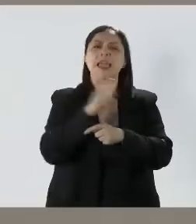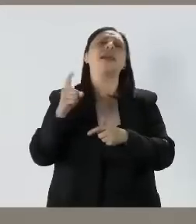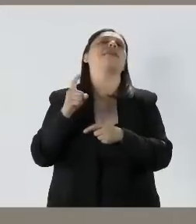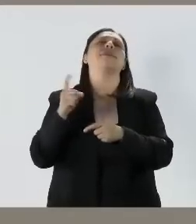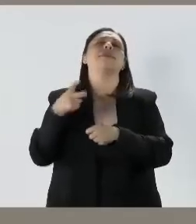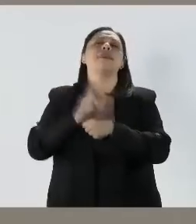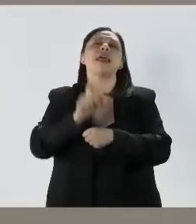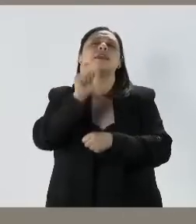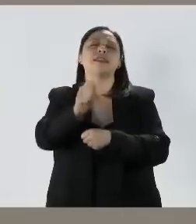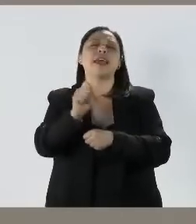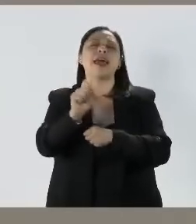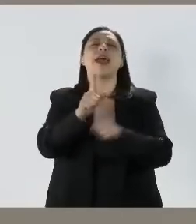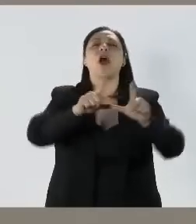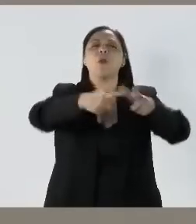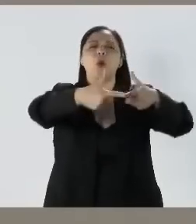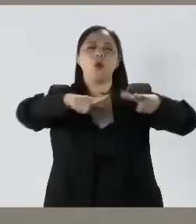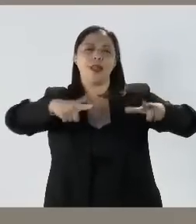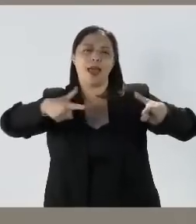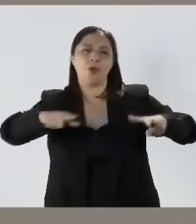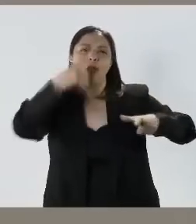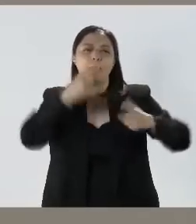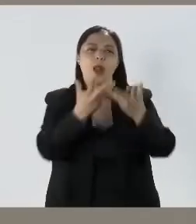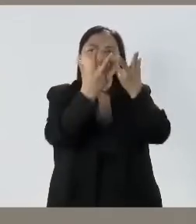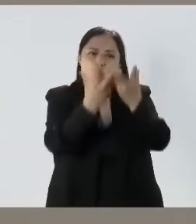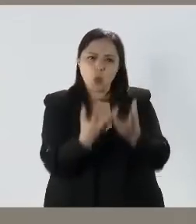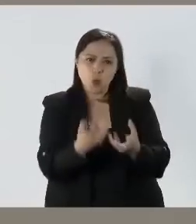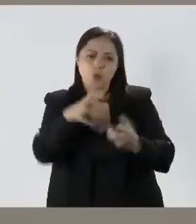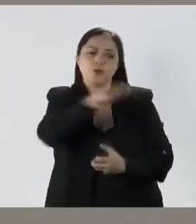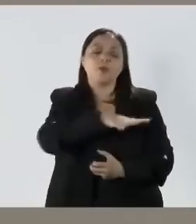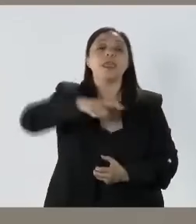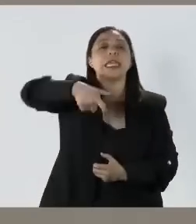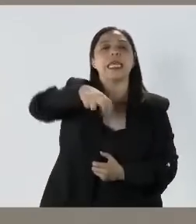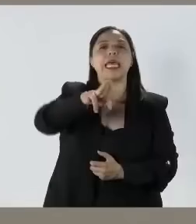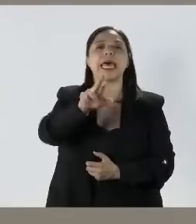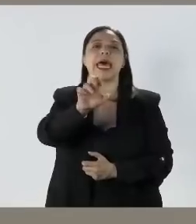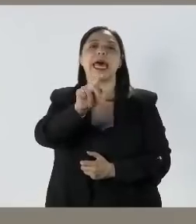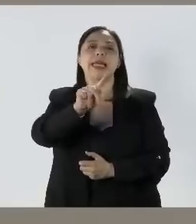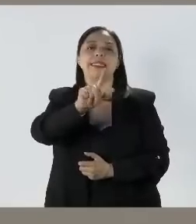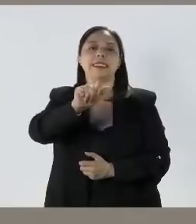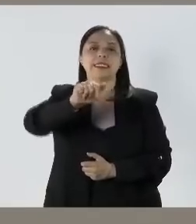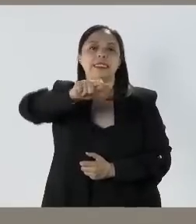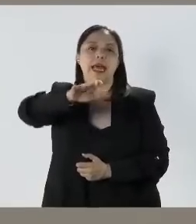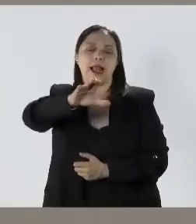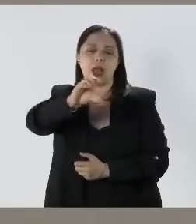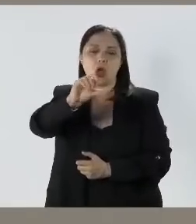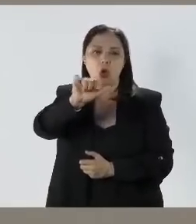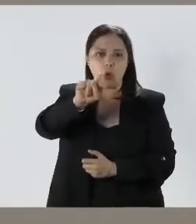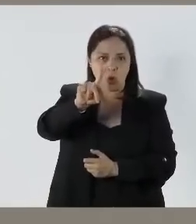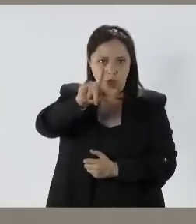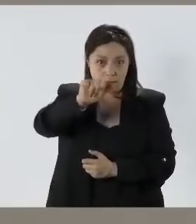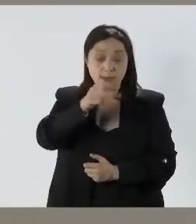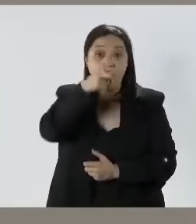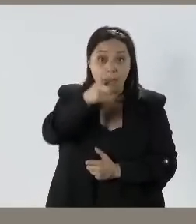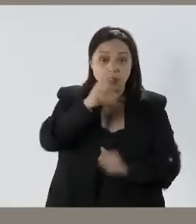infiltración en desarrollo urbano quetzalcoat concluimos Esta obra en donde convertimos un